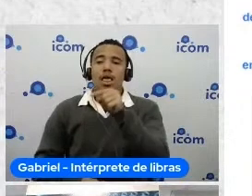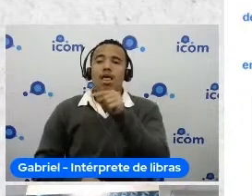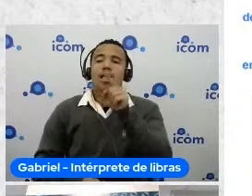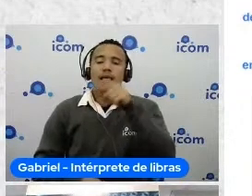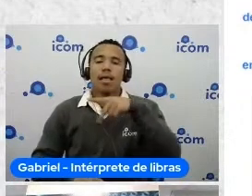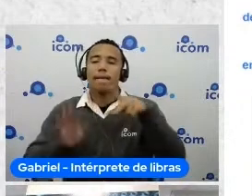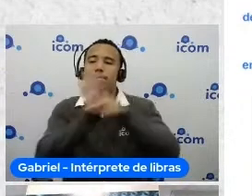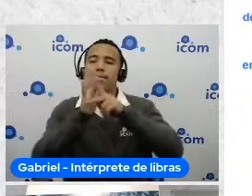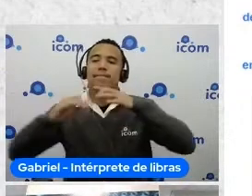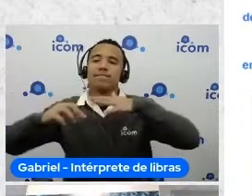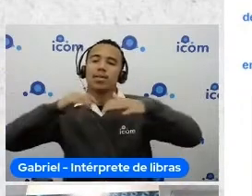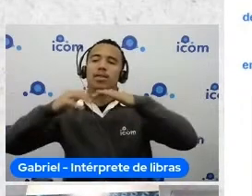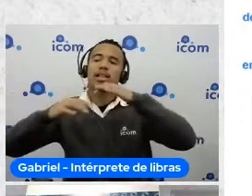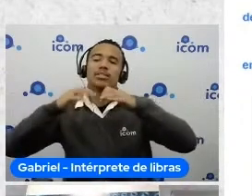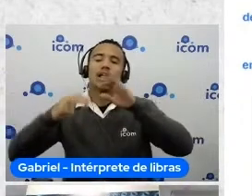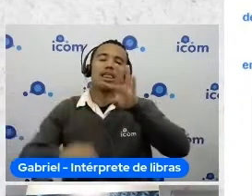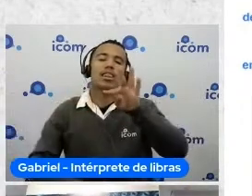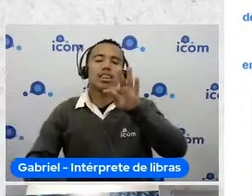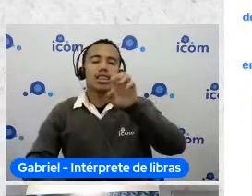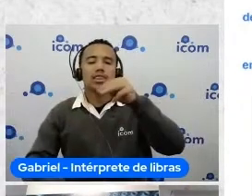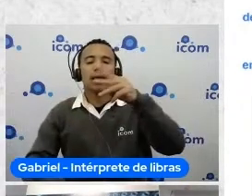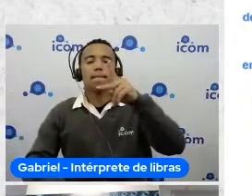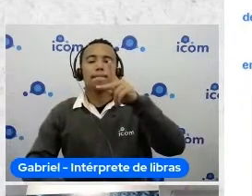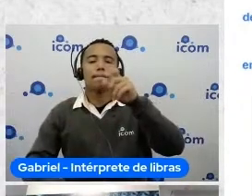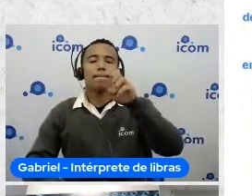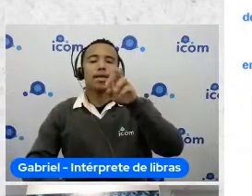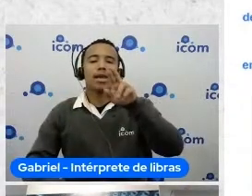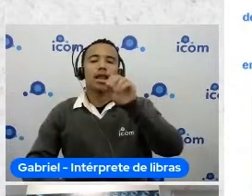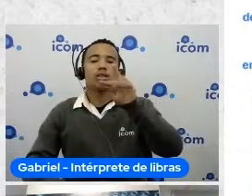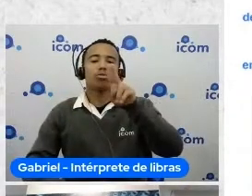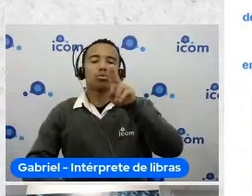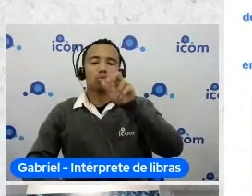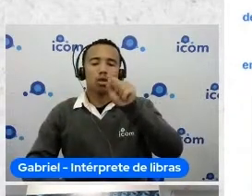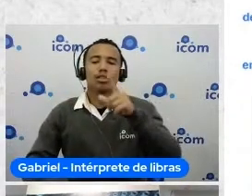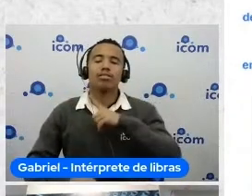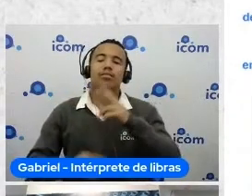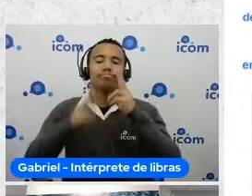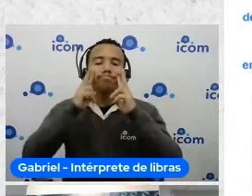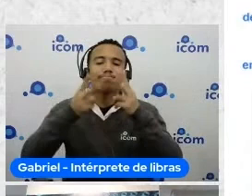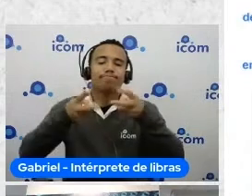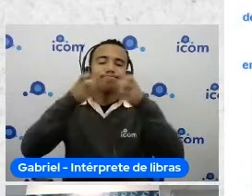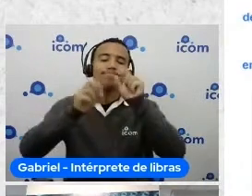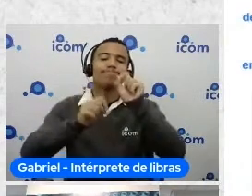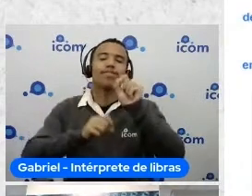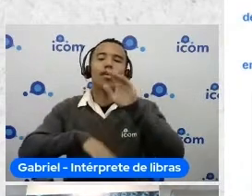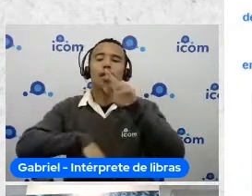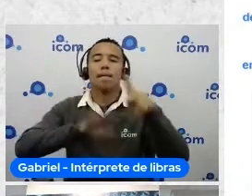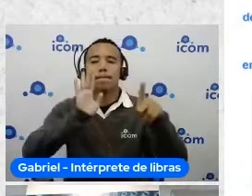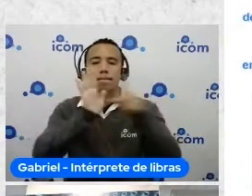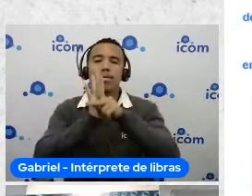de vibração e temperatura, visando principalmente o monitoramento dos tambores, moinhos, e redutores.